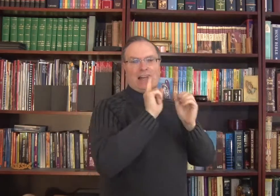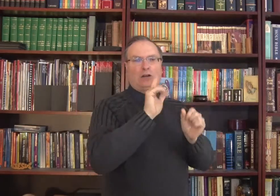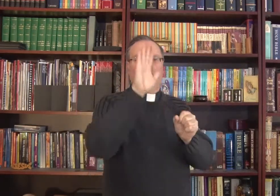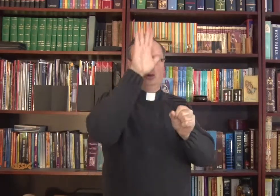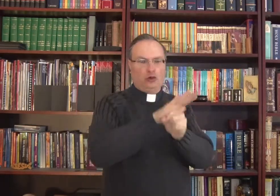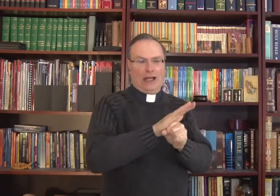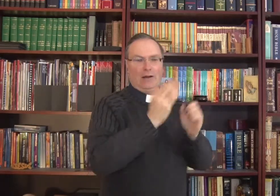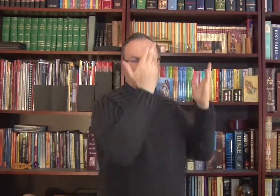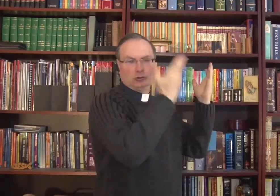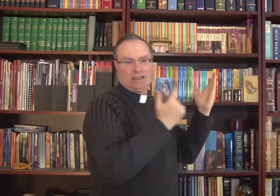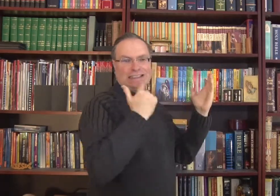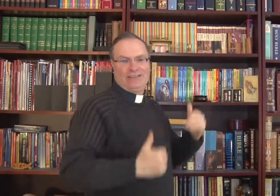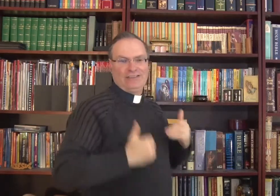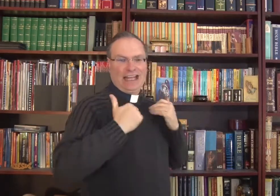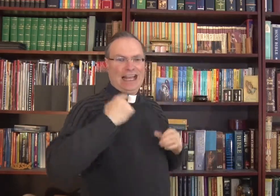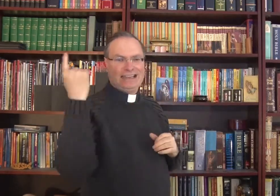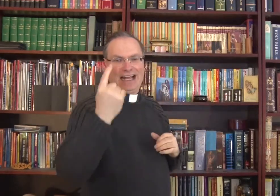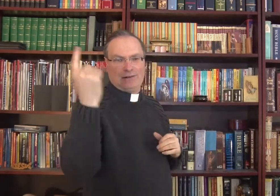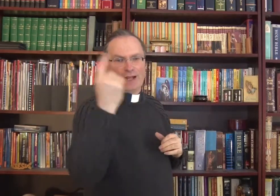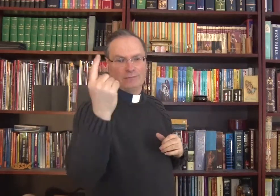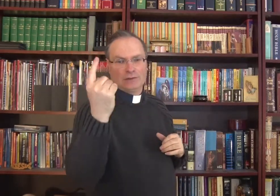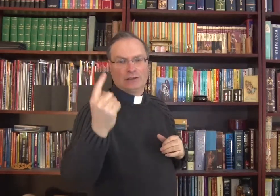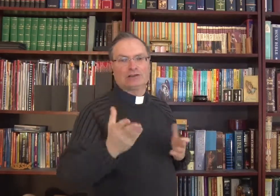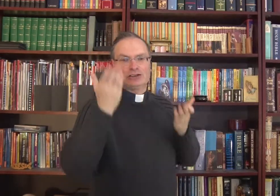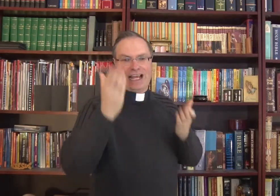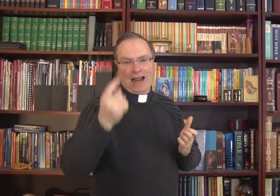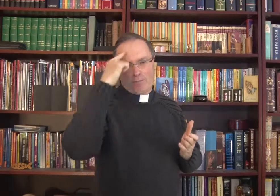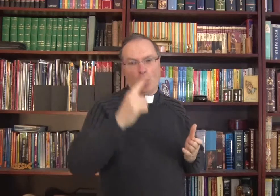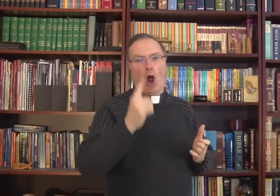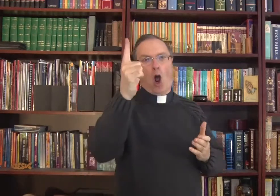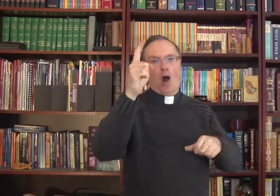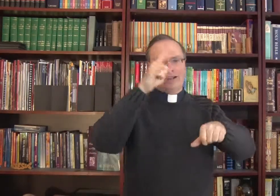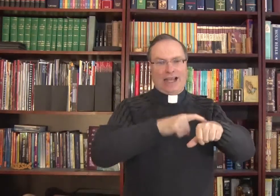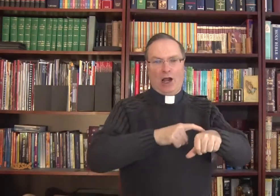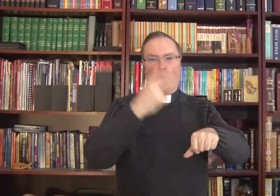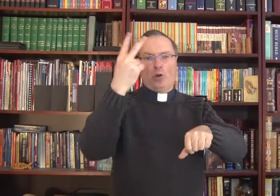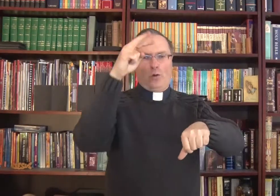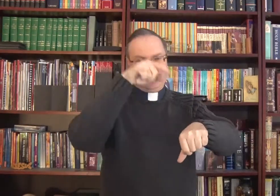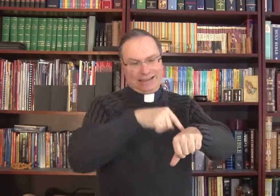et il a juré par celui qui vit éternellement que ce serait dans un temps, deux temps